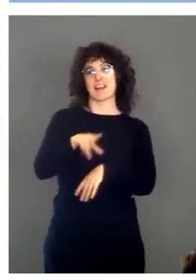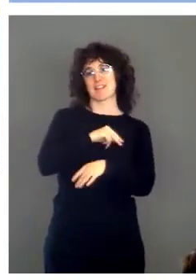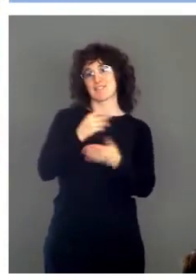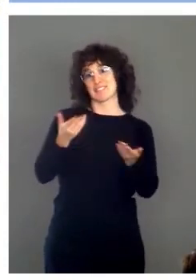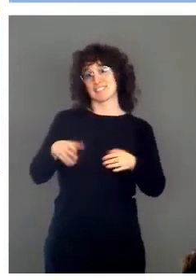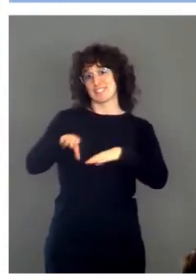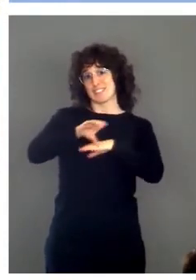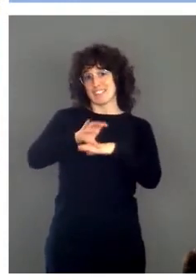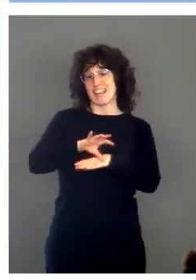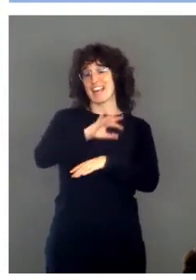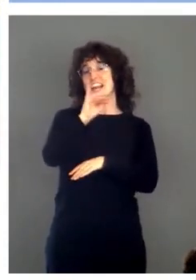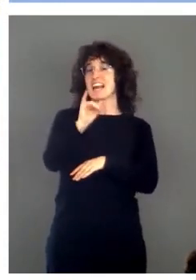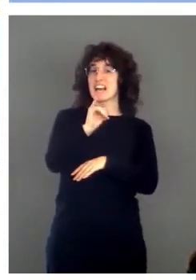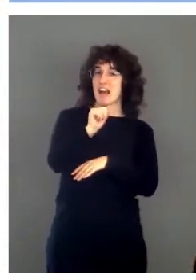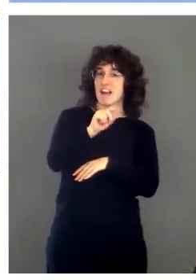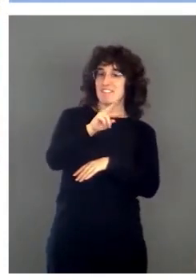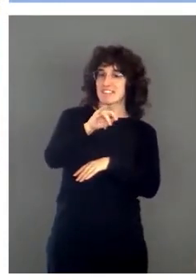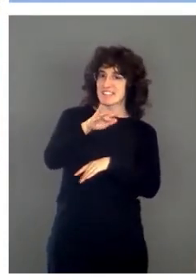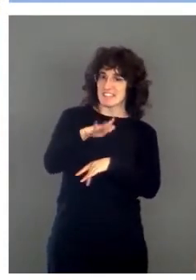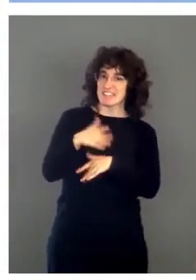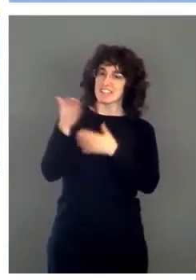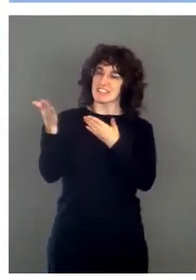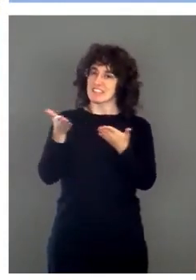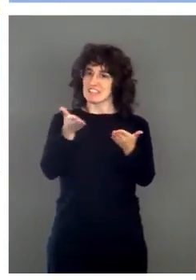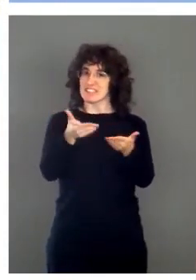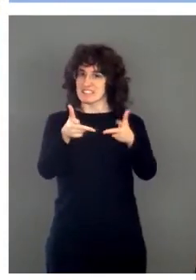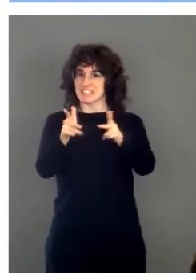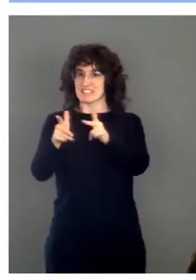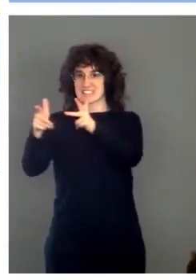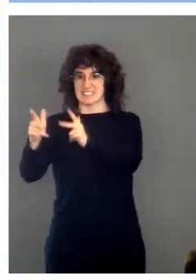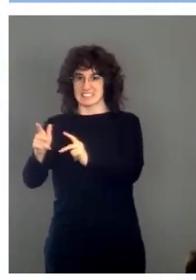Javier Iradiel muchísimas gracias podéis regresar a vuestro asiento Un aplauso por favor para ellos